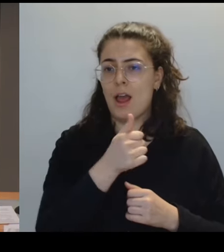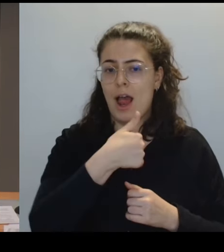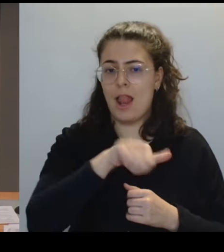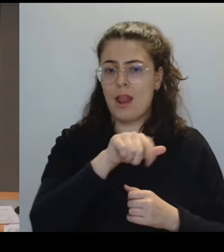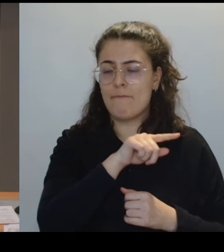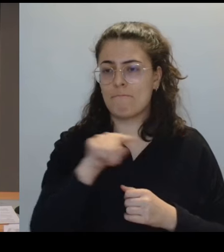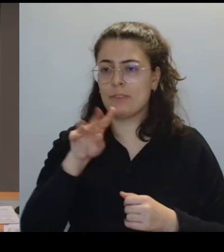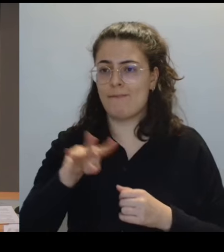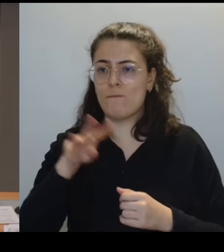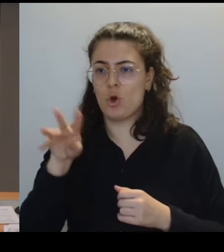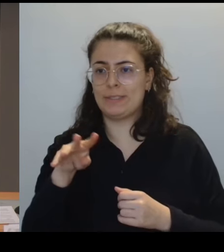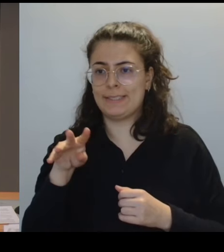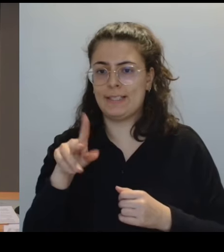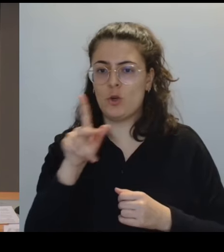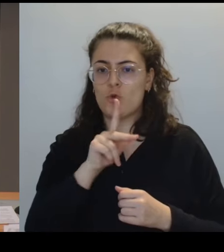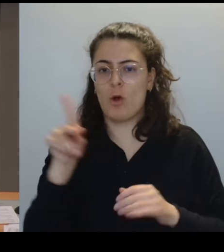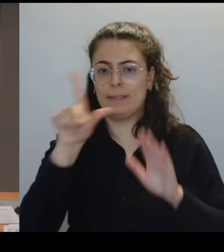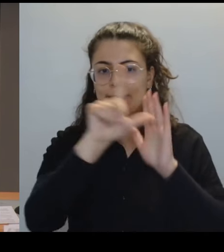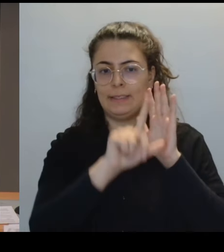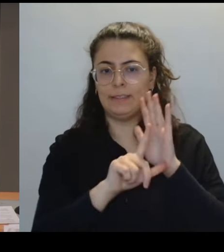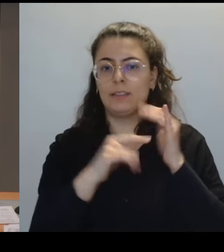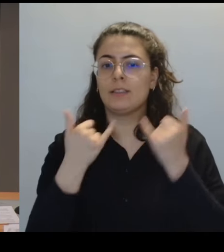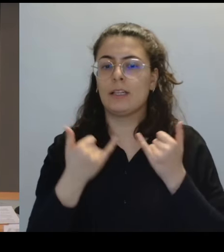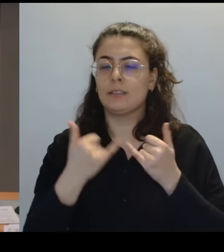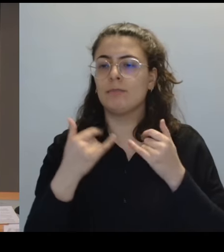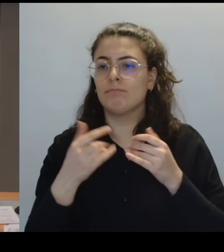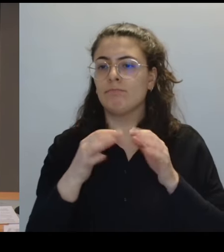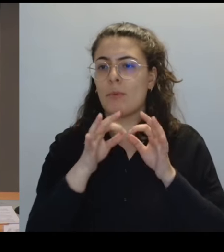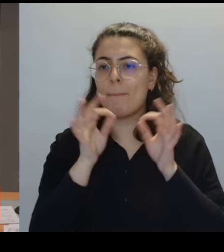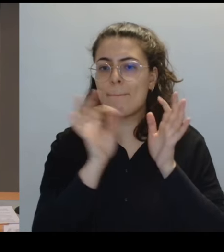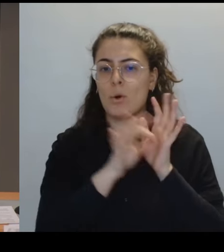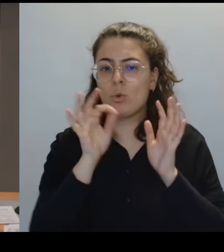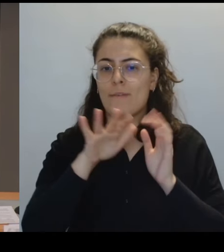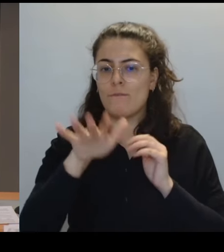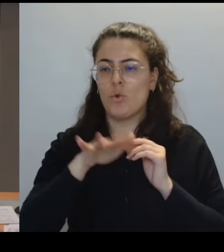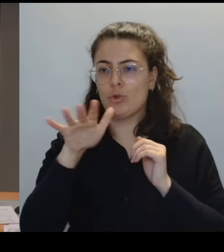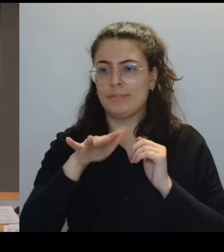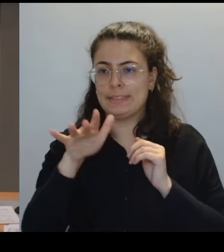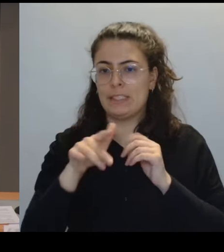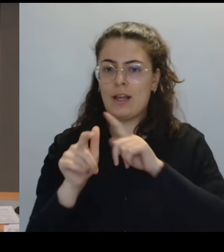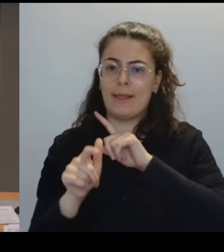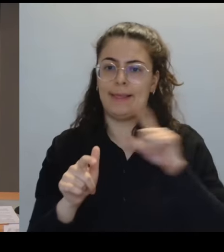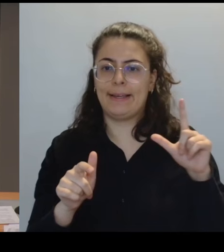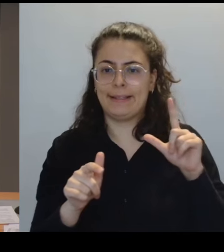Tagesordnungspunkt 15, Antrag der Fraktion Die Linke Drucksache 19/1375